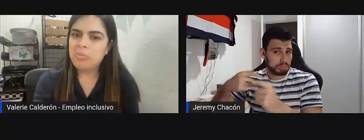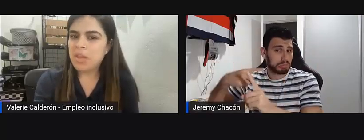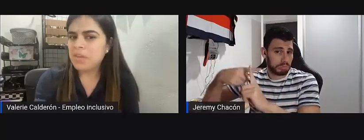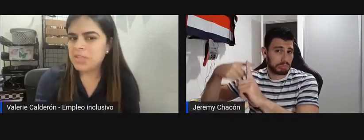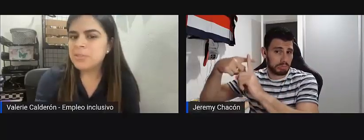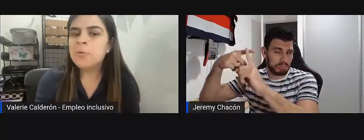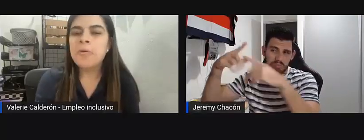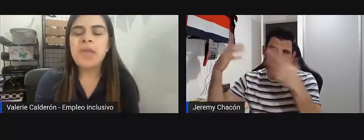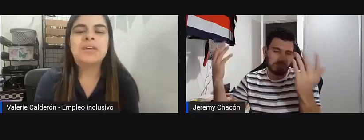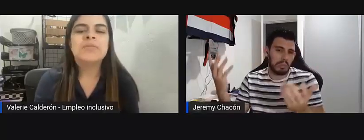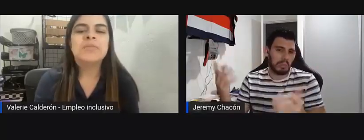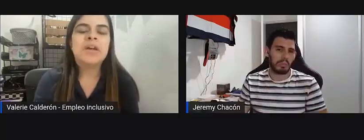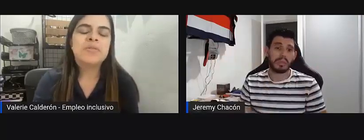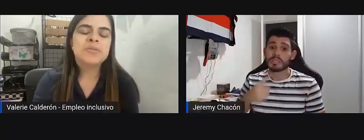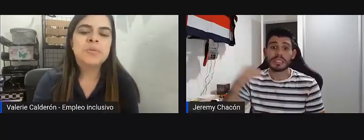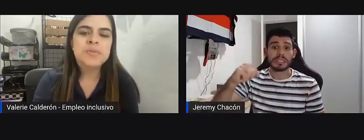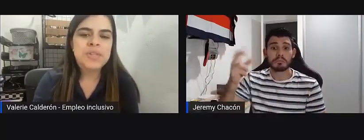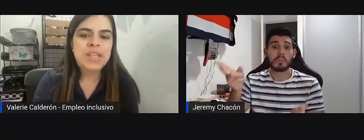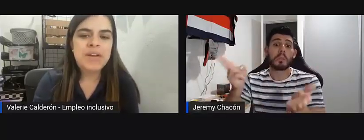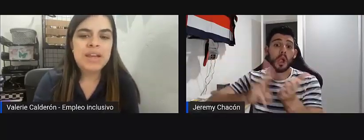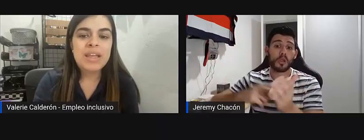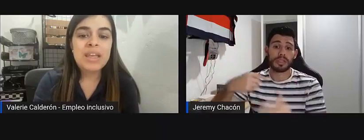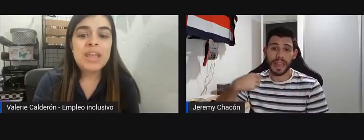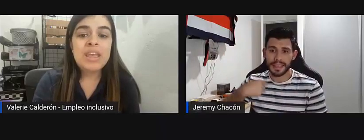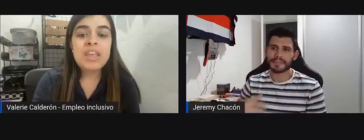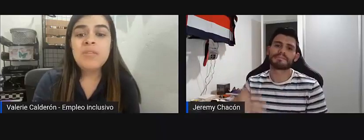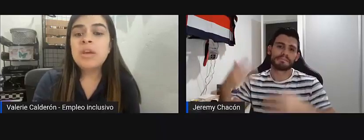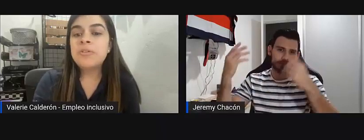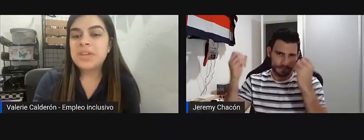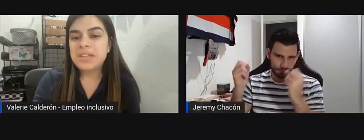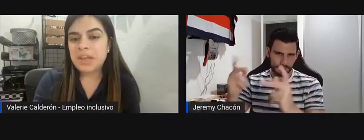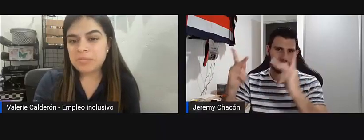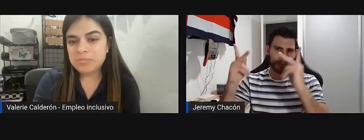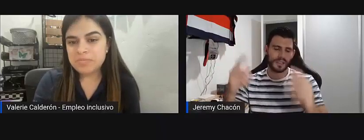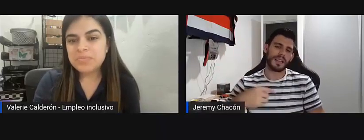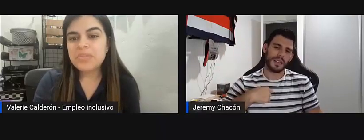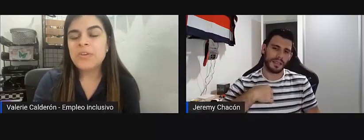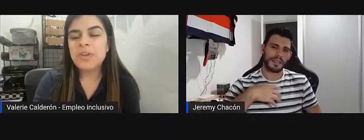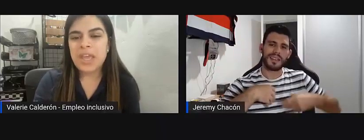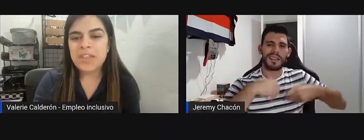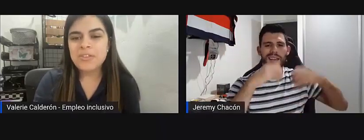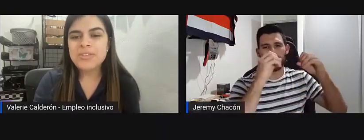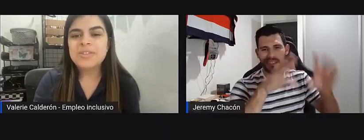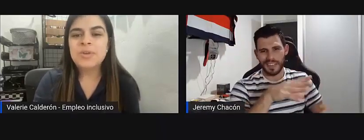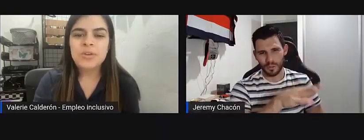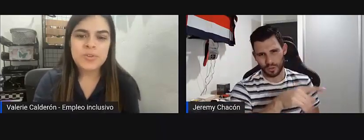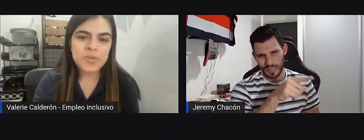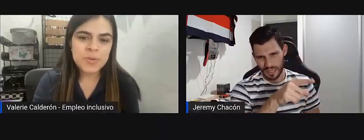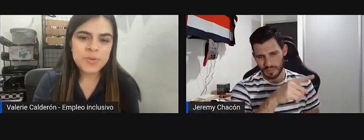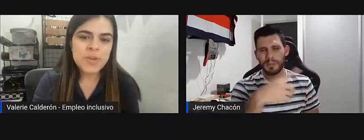la entrevista estuvo bien verdad estuvo positiva y me contrataron Okay entonces bueno yo renuncio